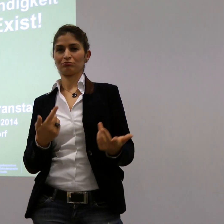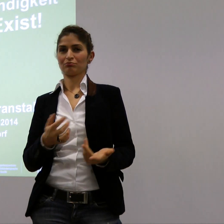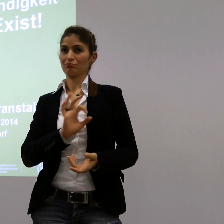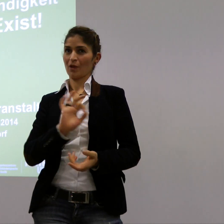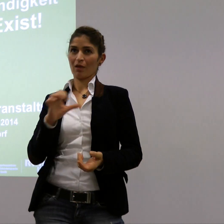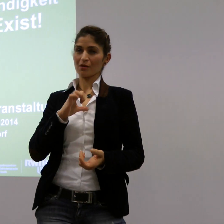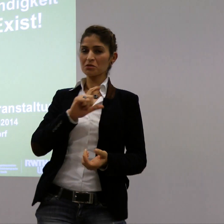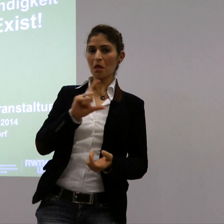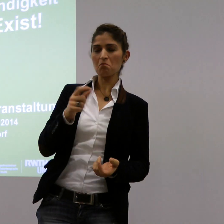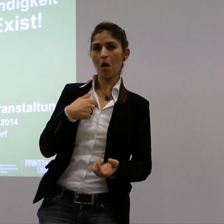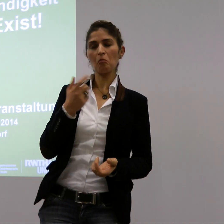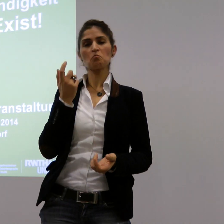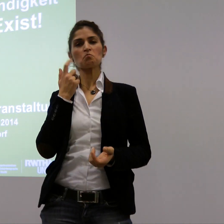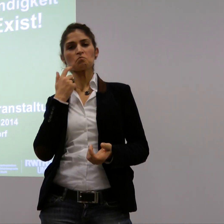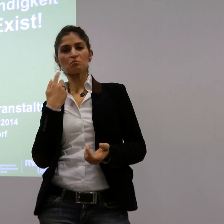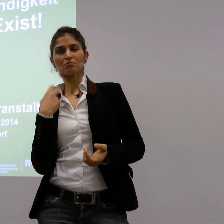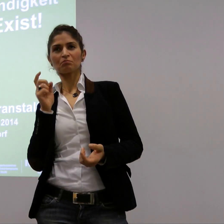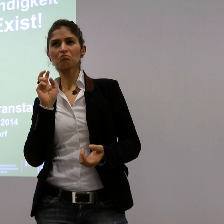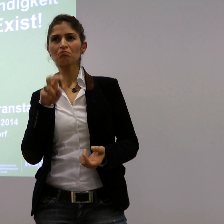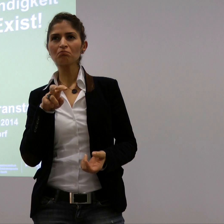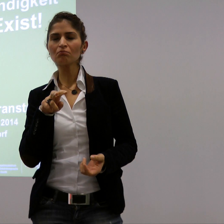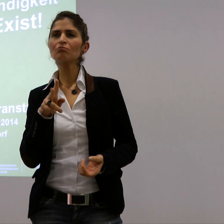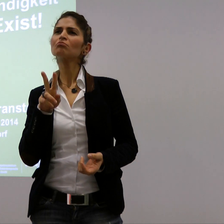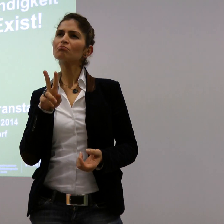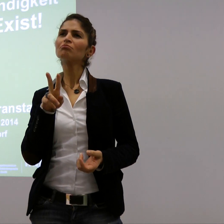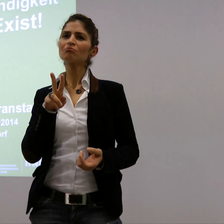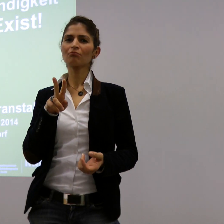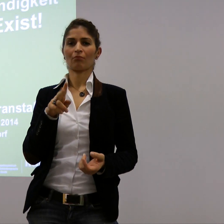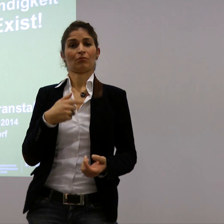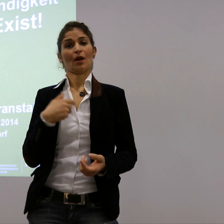Es war für mich ein sehr interessantes Thema und daher nahm ich daran teil.